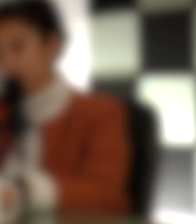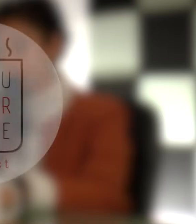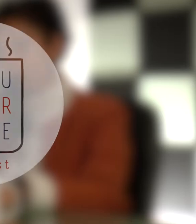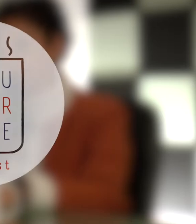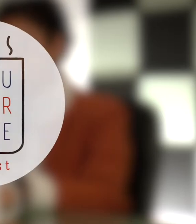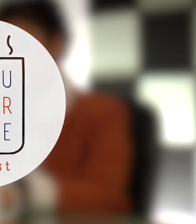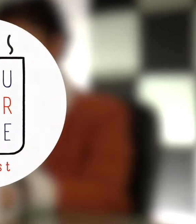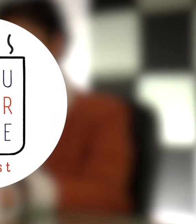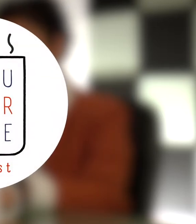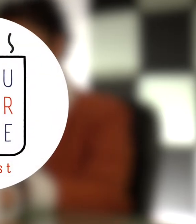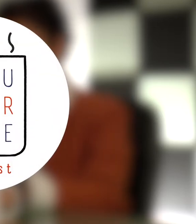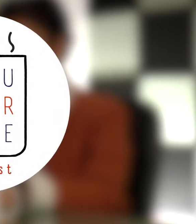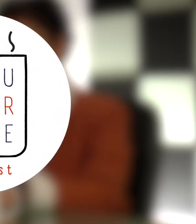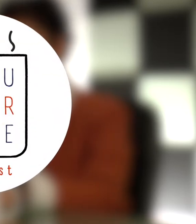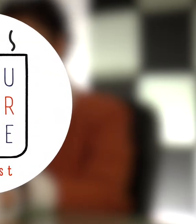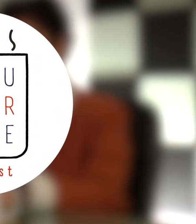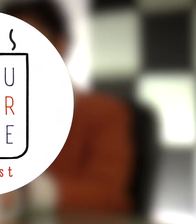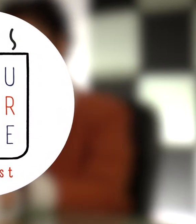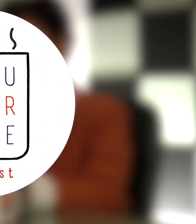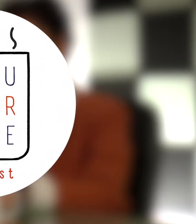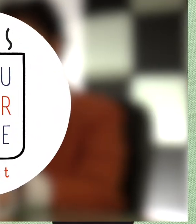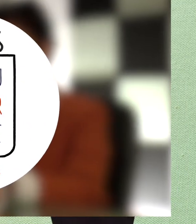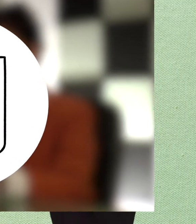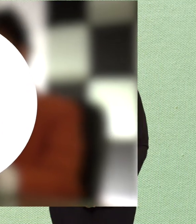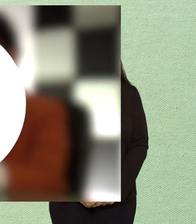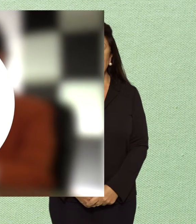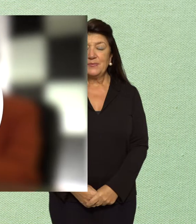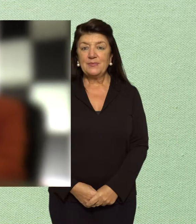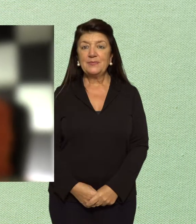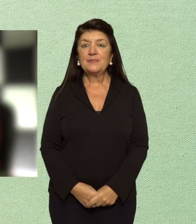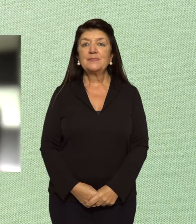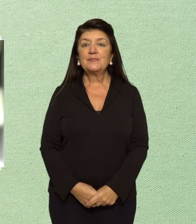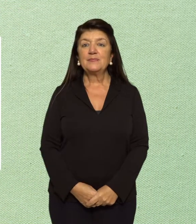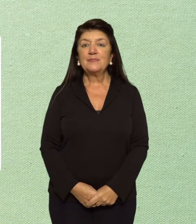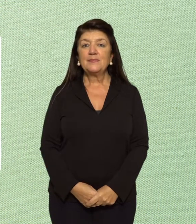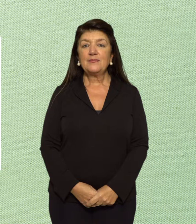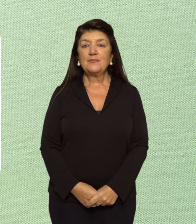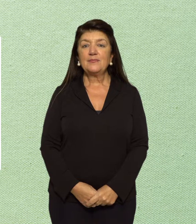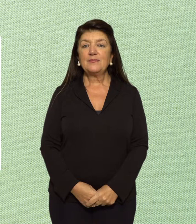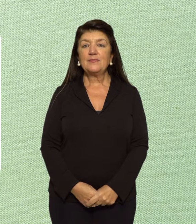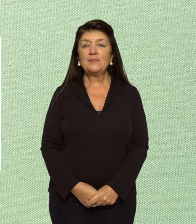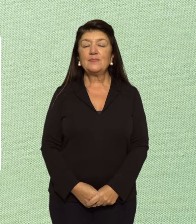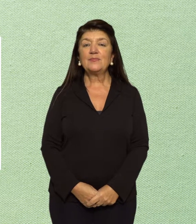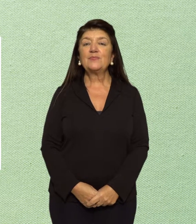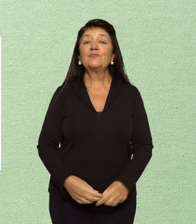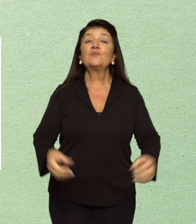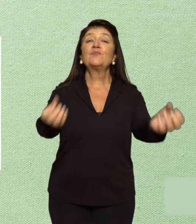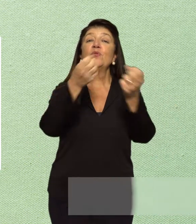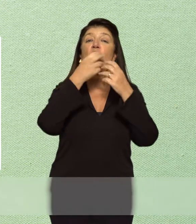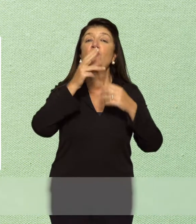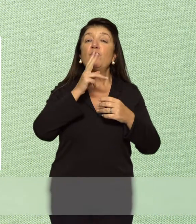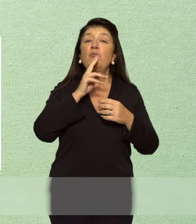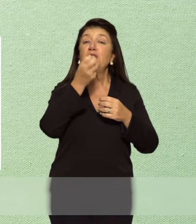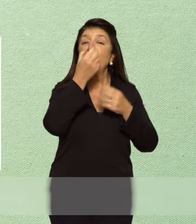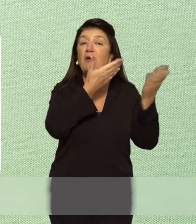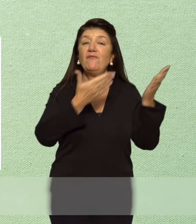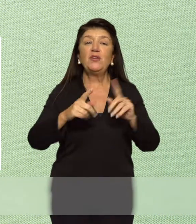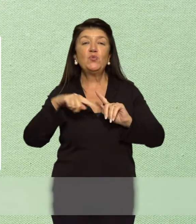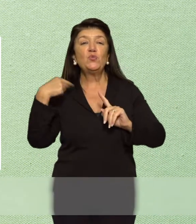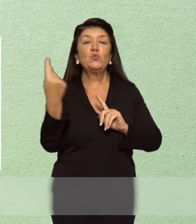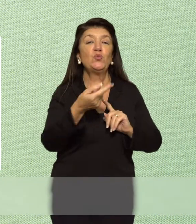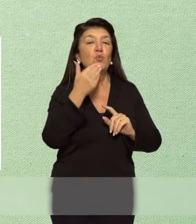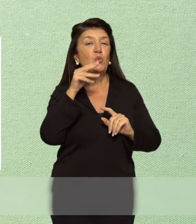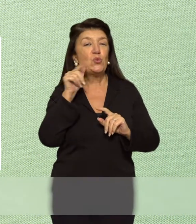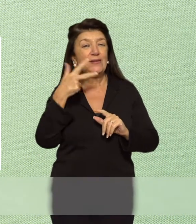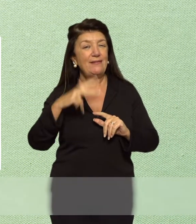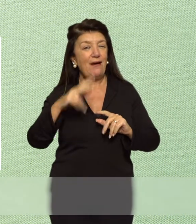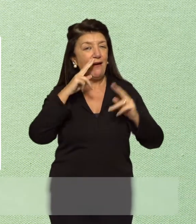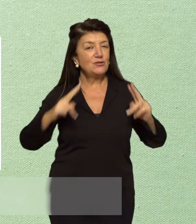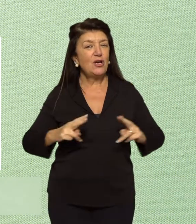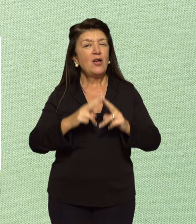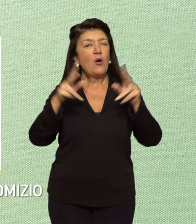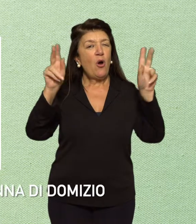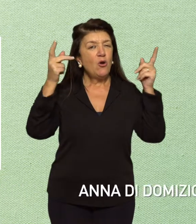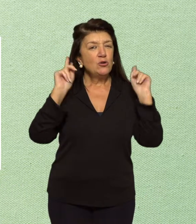Buon pomeriggio e benvenuti a tutte e tutti a questa terza puntata di 'A Tu per The', un podcast